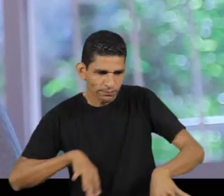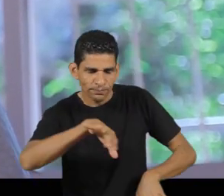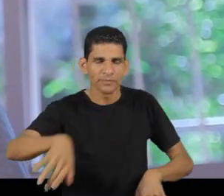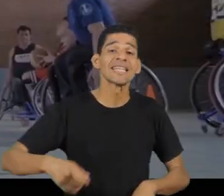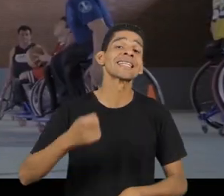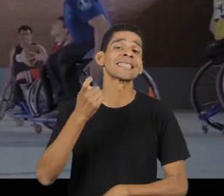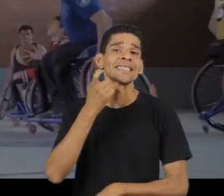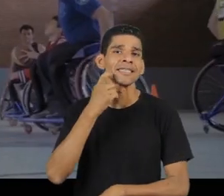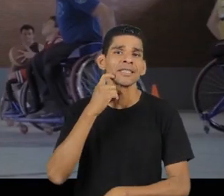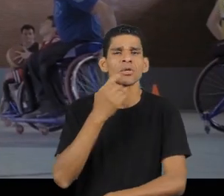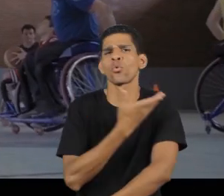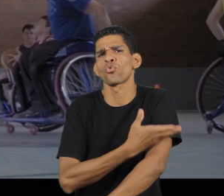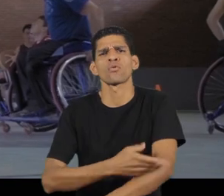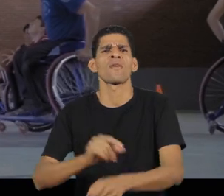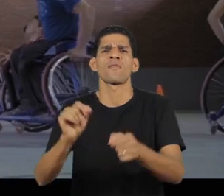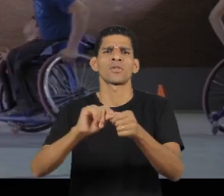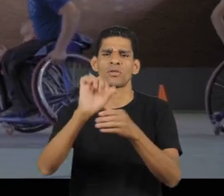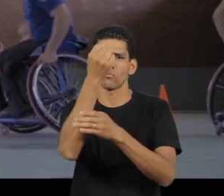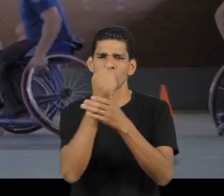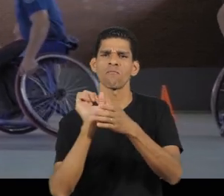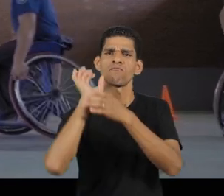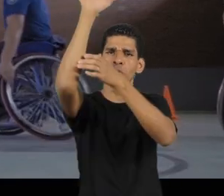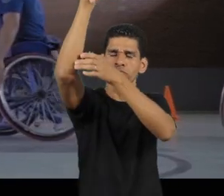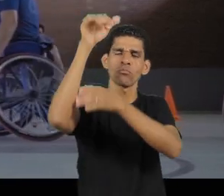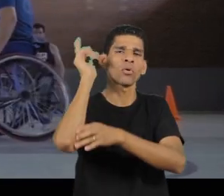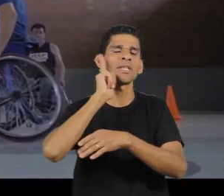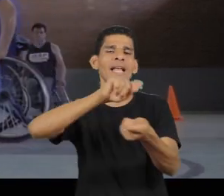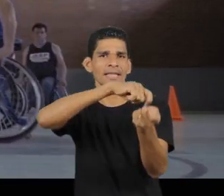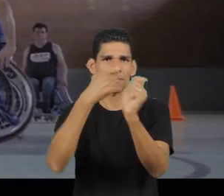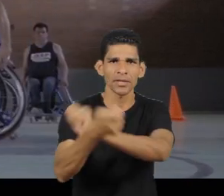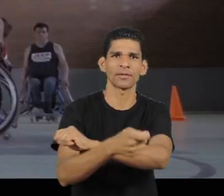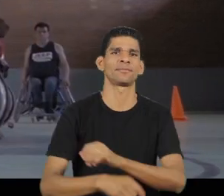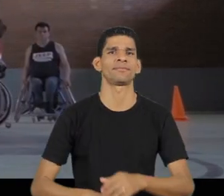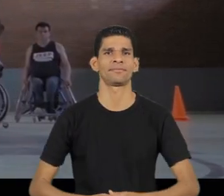e na sexta basquete adaptado.